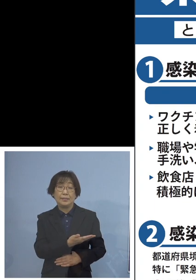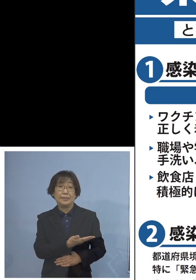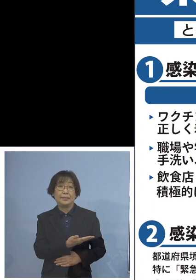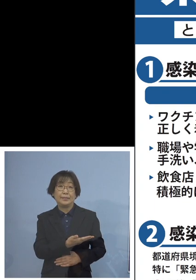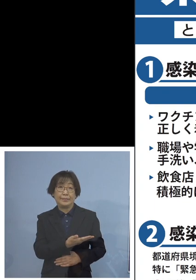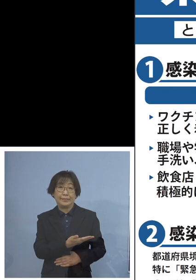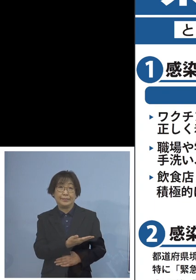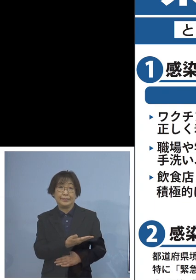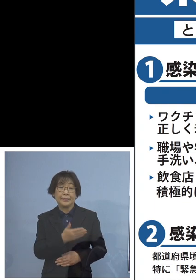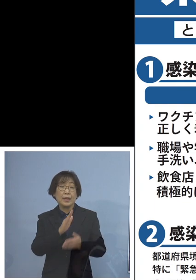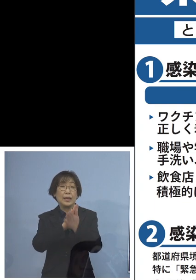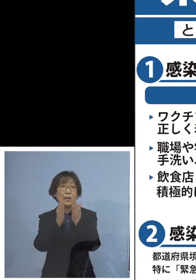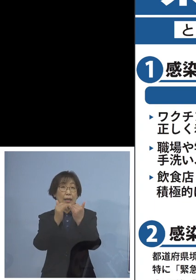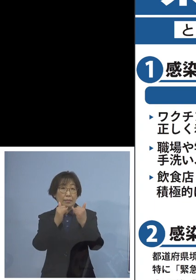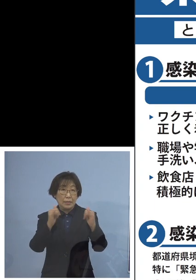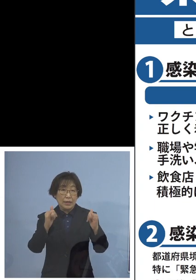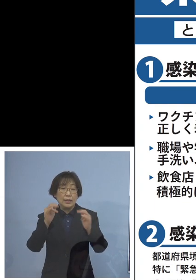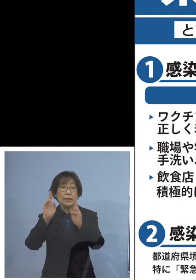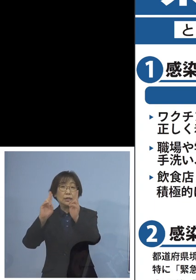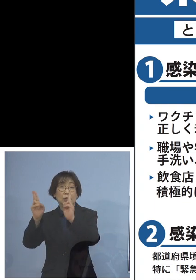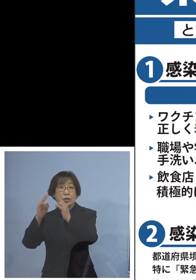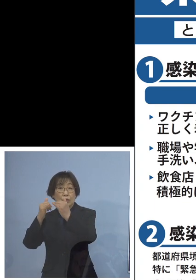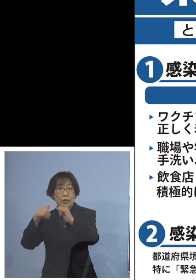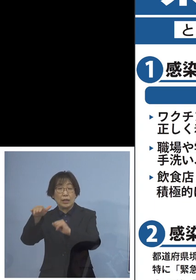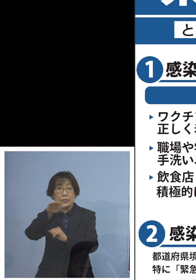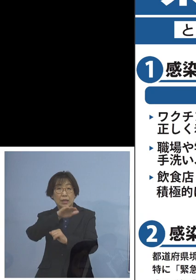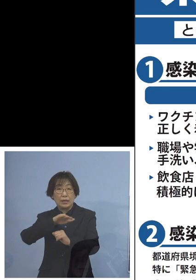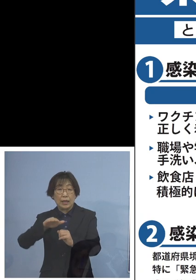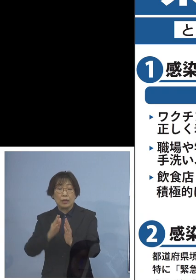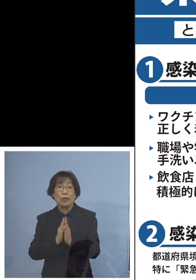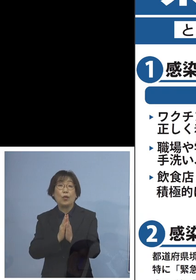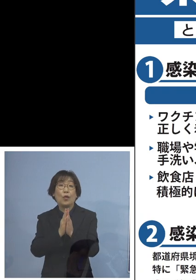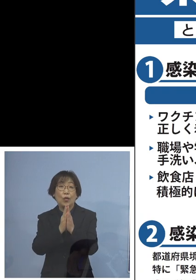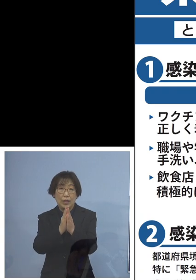県民また事業者の皆様方へのお願いということで